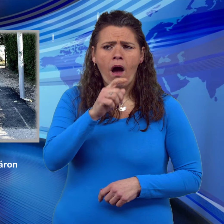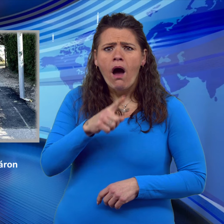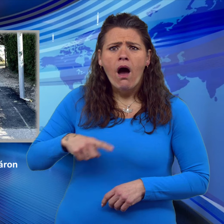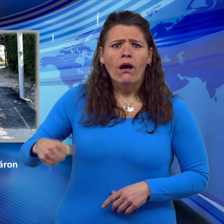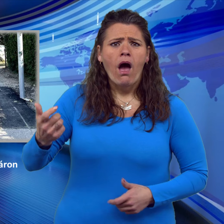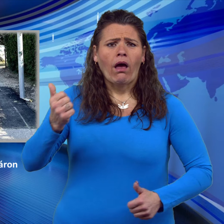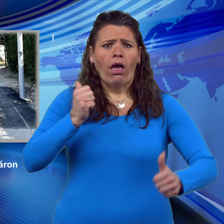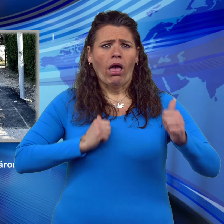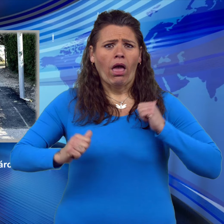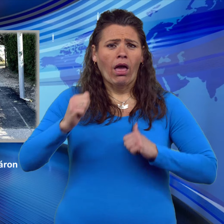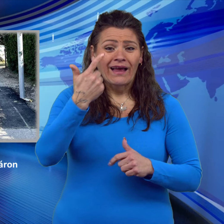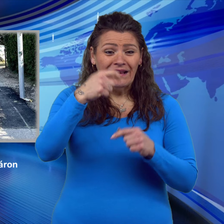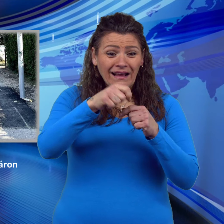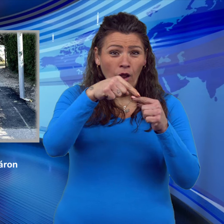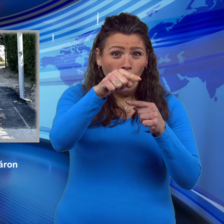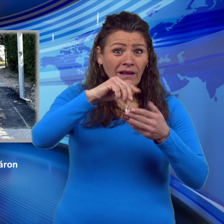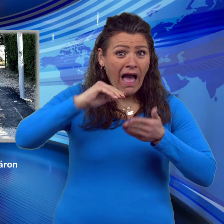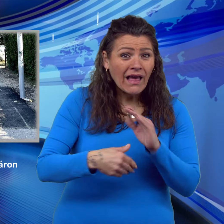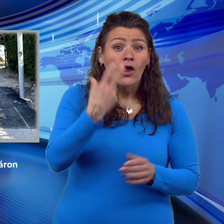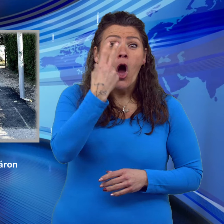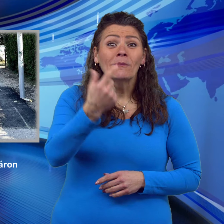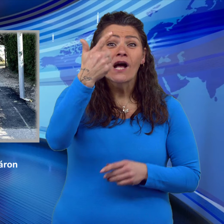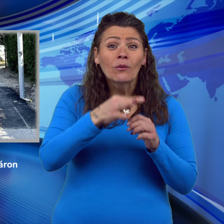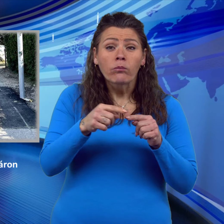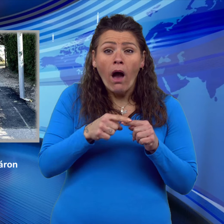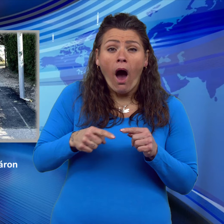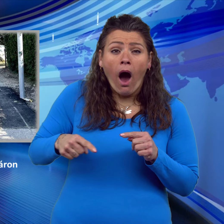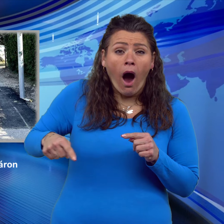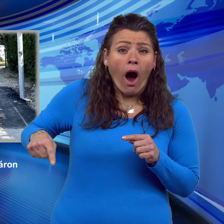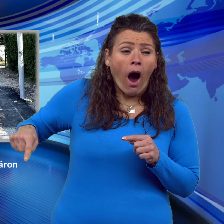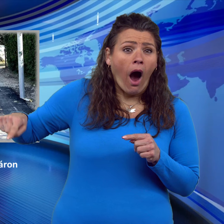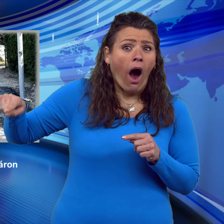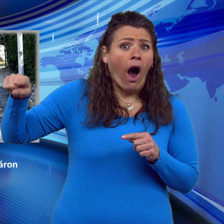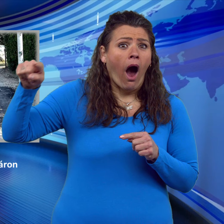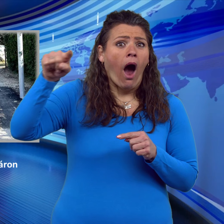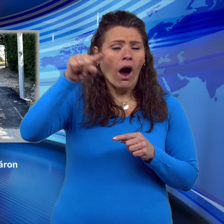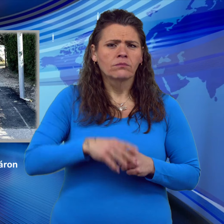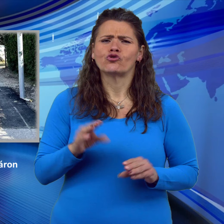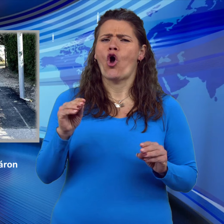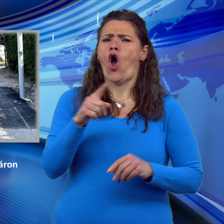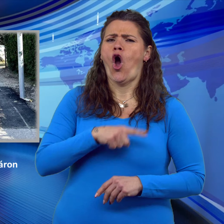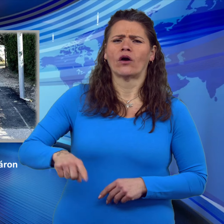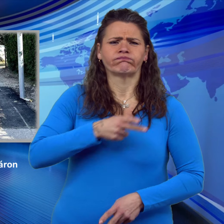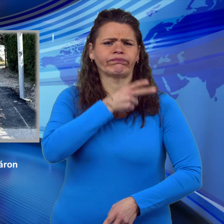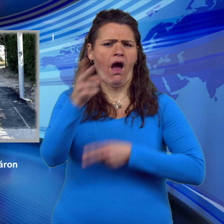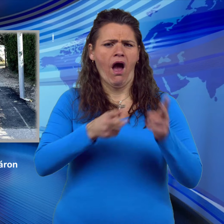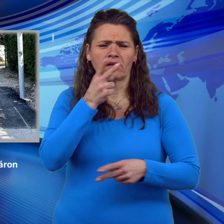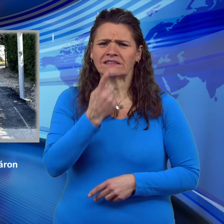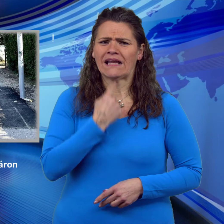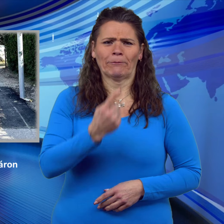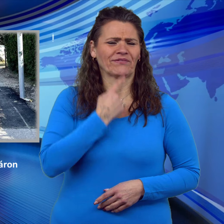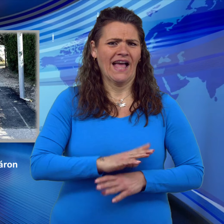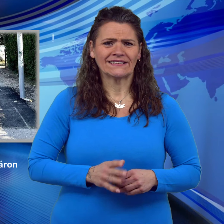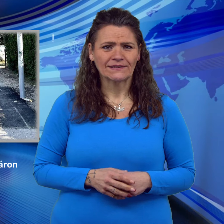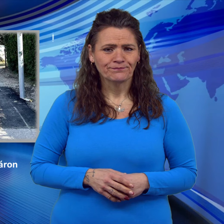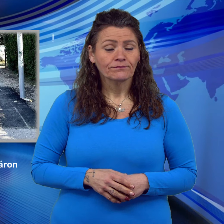így a környékbeliek jelentős kerülőre kényszerülnek – két kilométer helyett 32 a távolság a két falu között –,